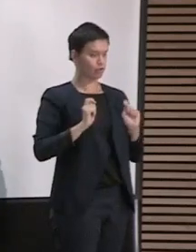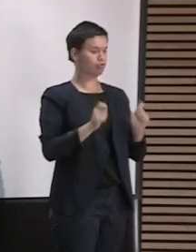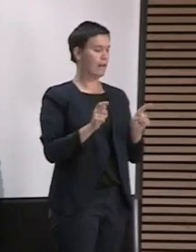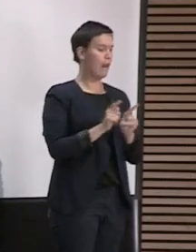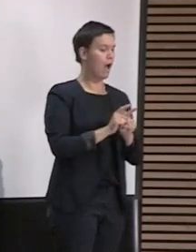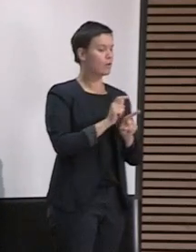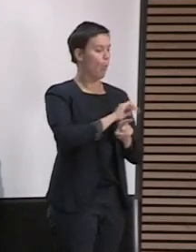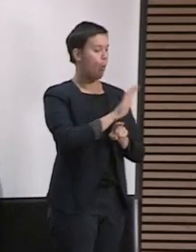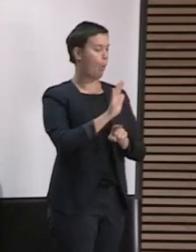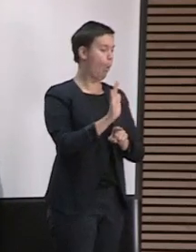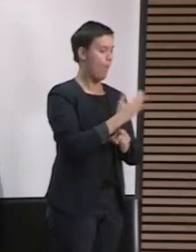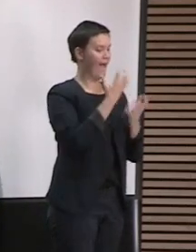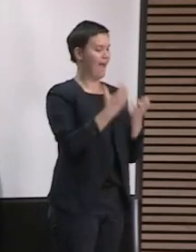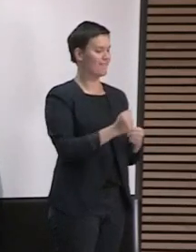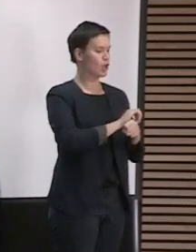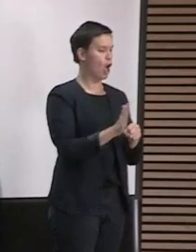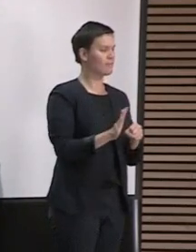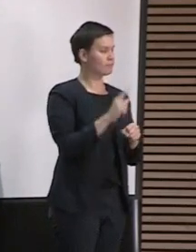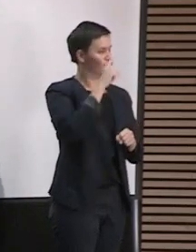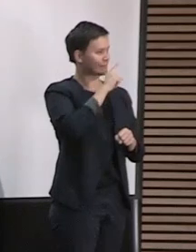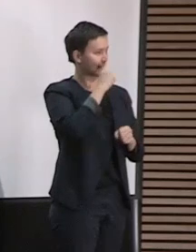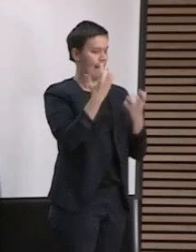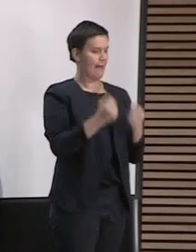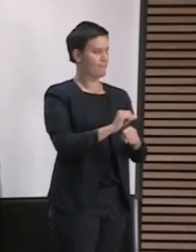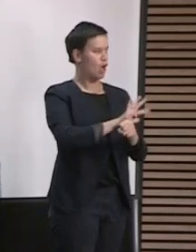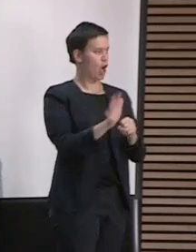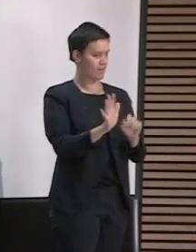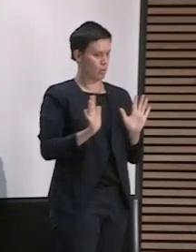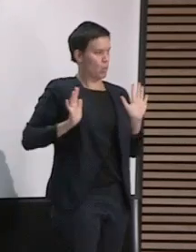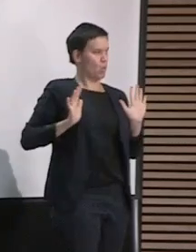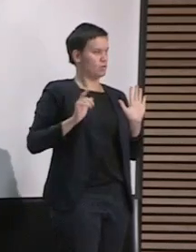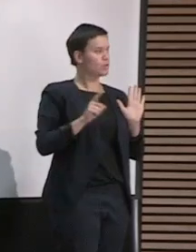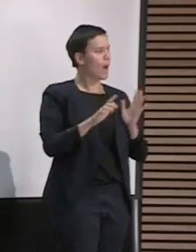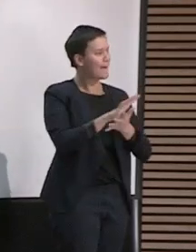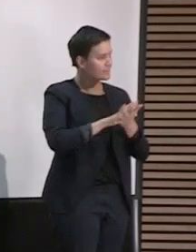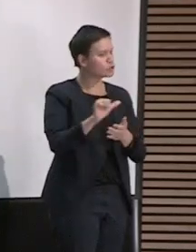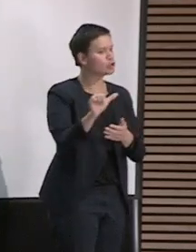mea kua COVID a tae noa ki te whakaponotanga i te kore ma te rehitatanga whaka Ko